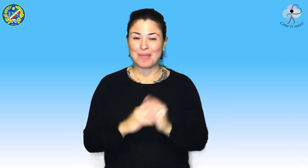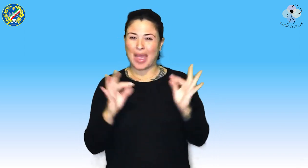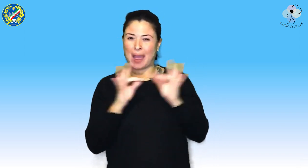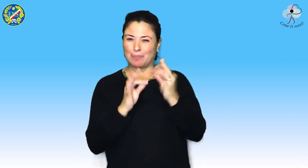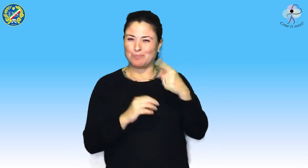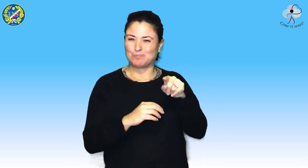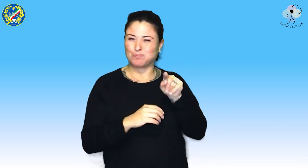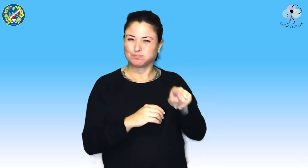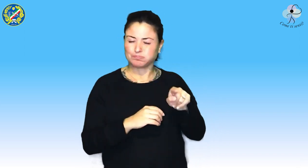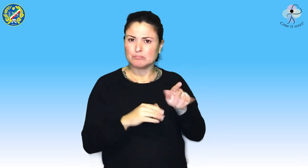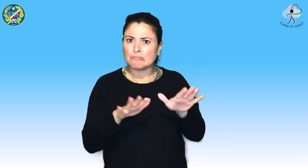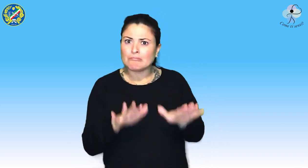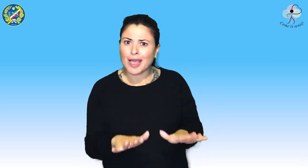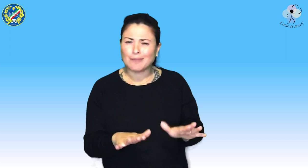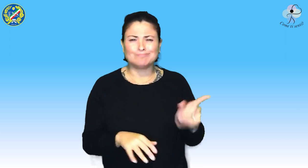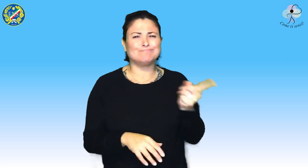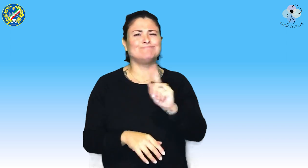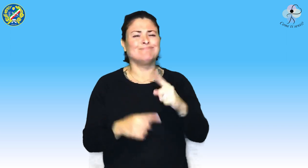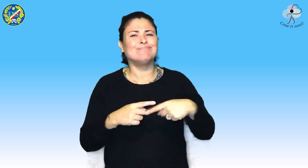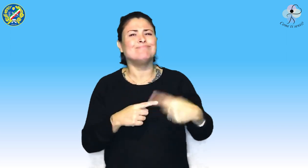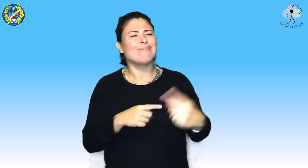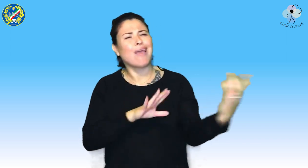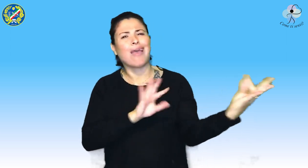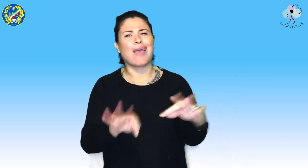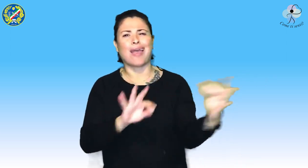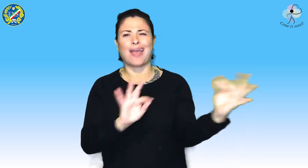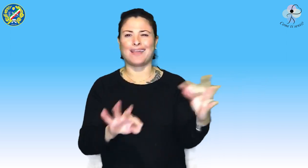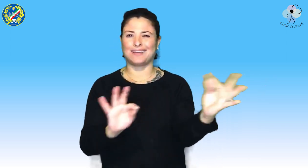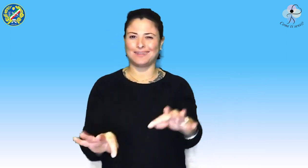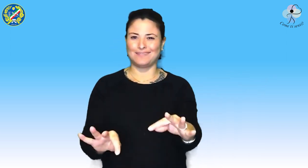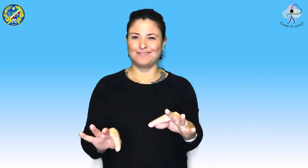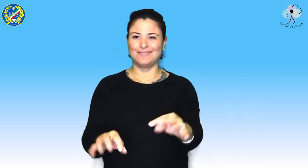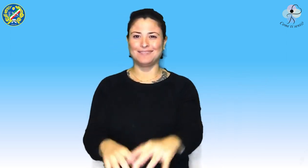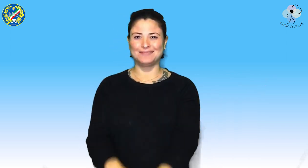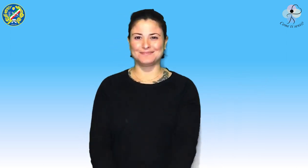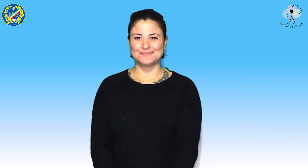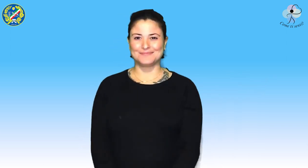non si fermano e arrivano uno dietro l’altro!